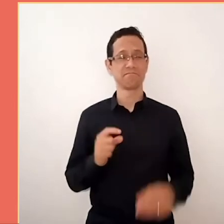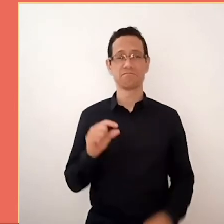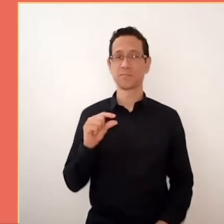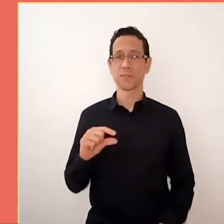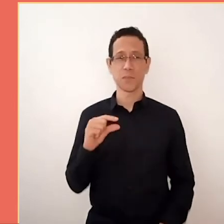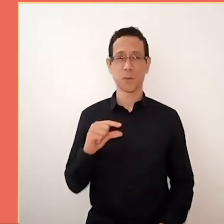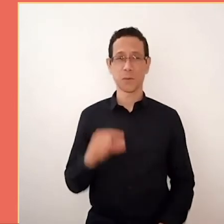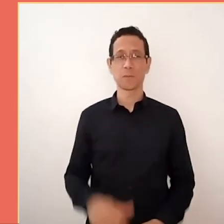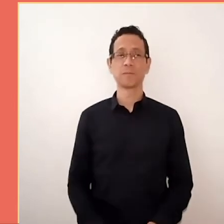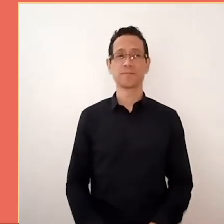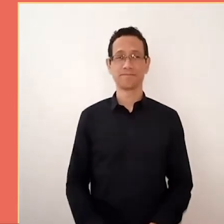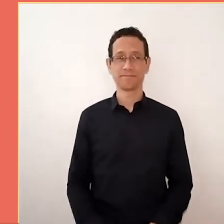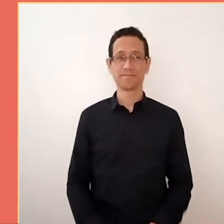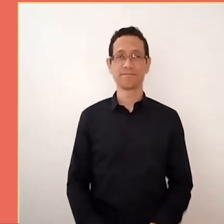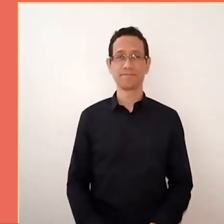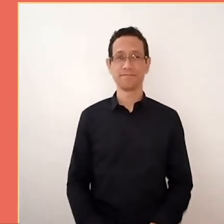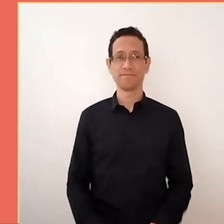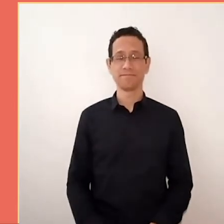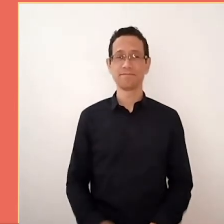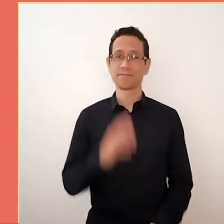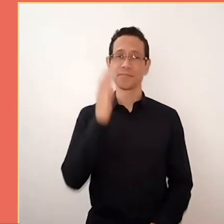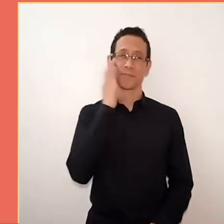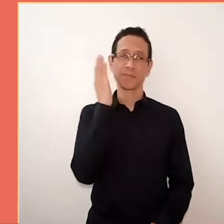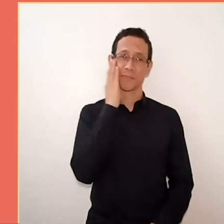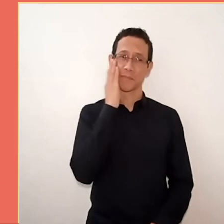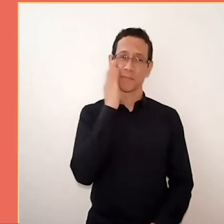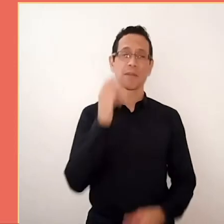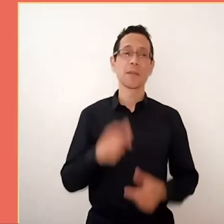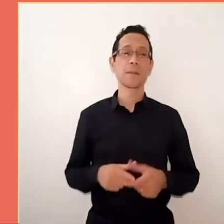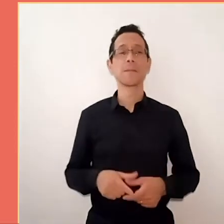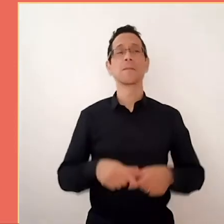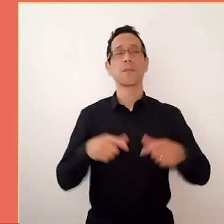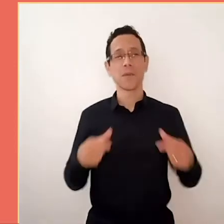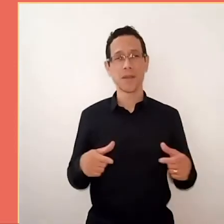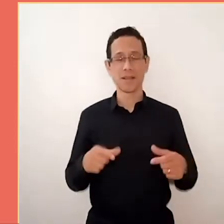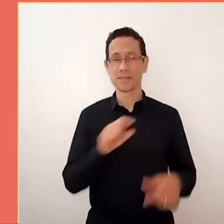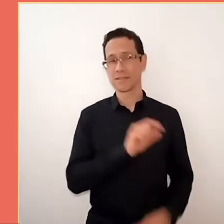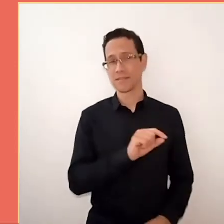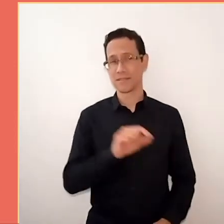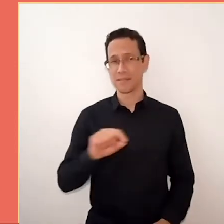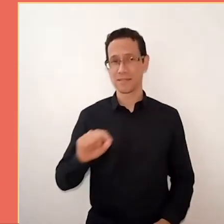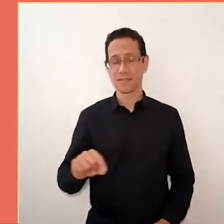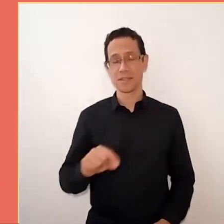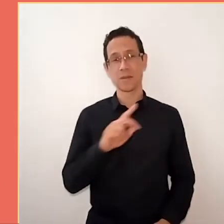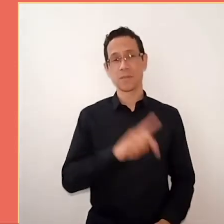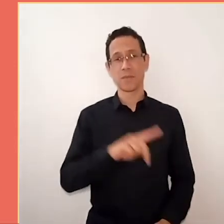E eu sei que a maior parte dos professores, a grande parte dos professores,